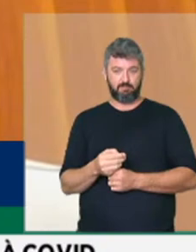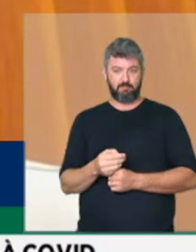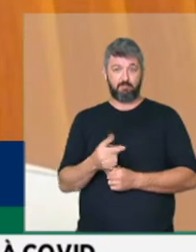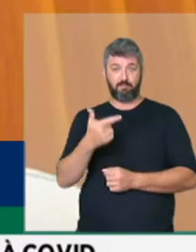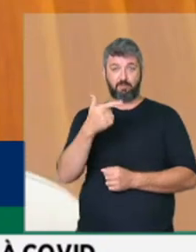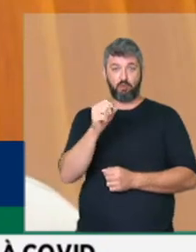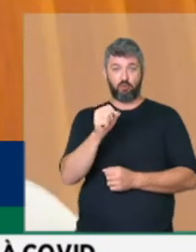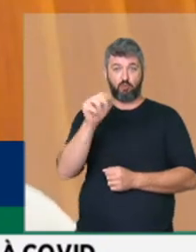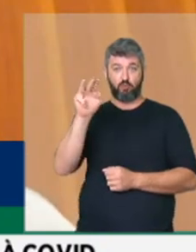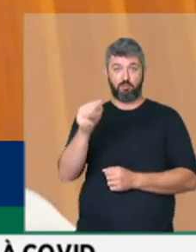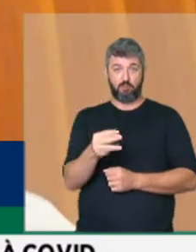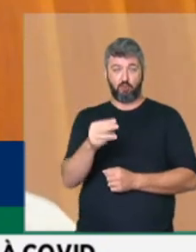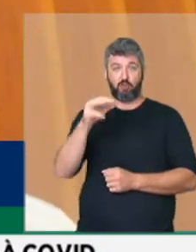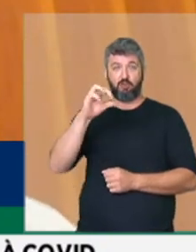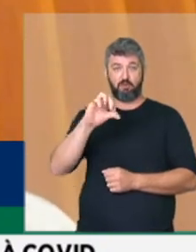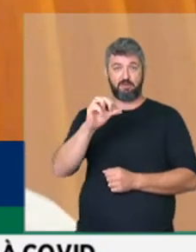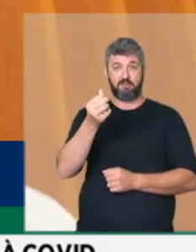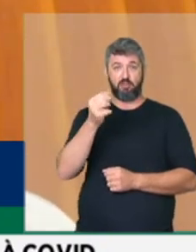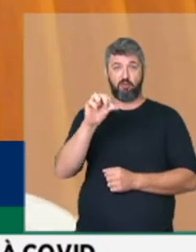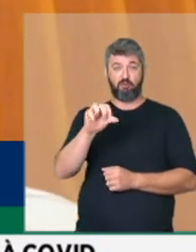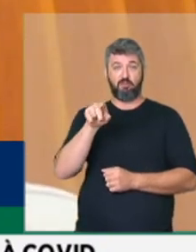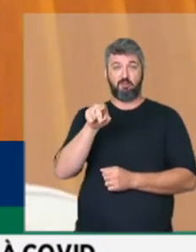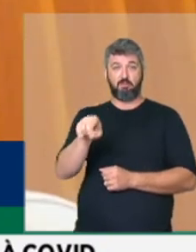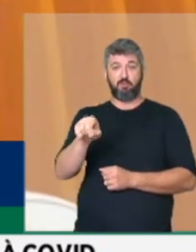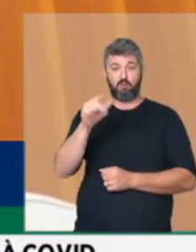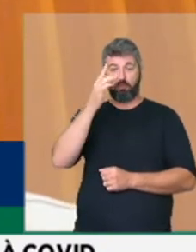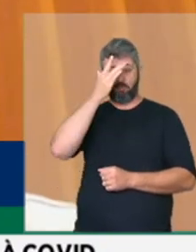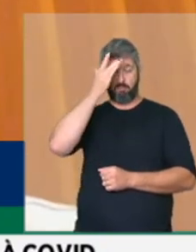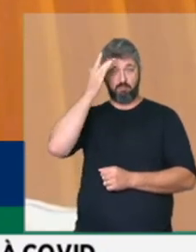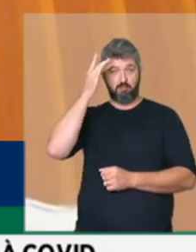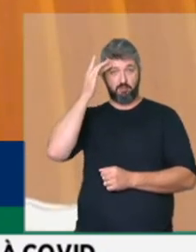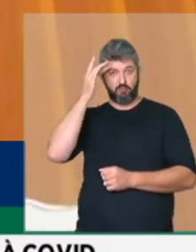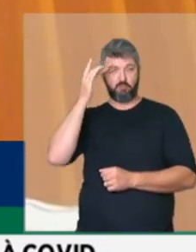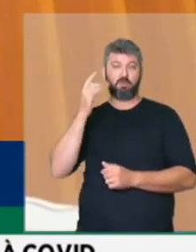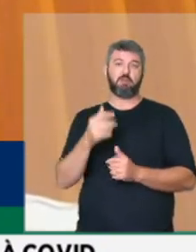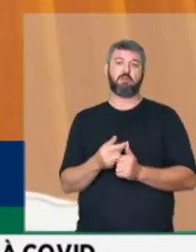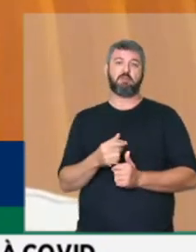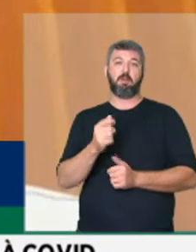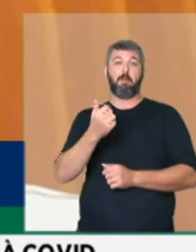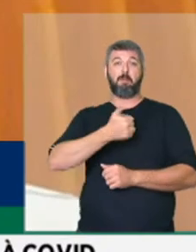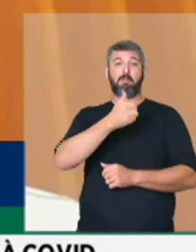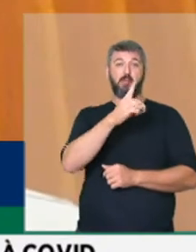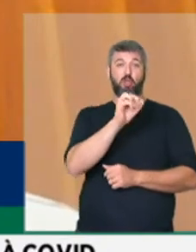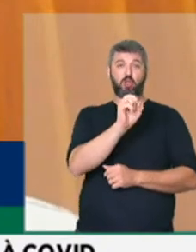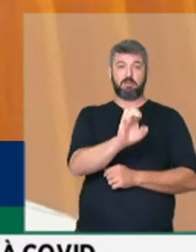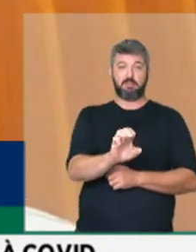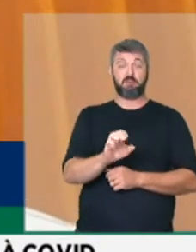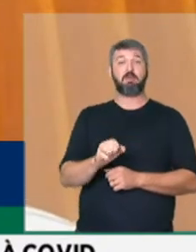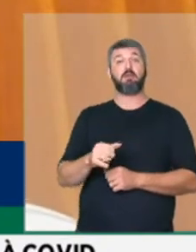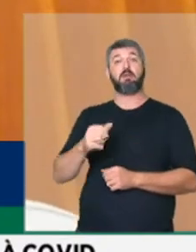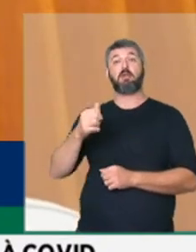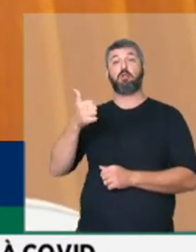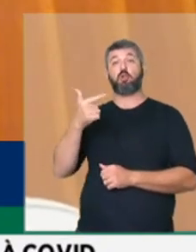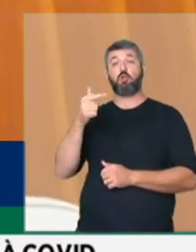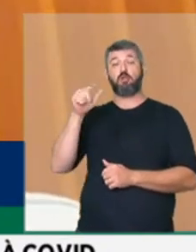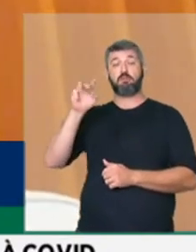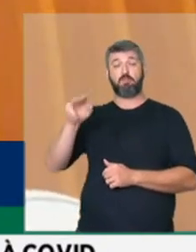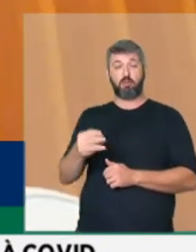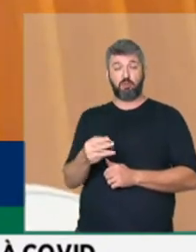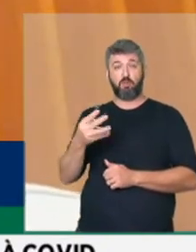GRAVE DO QUE ISTO, PRESIDENTE, ARTHUR LIRA E COLEGAS DEPUTADOS E DEPUTADAS, O BRASIL ESTÁ APLICANDO APENAS